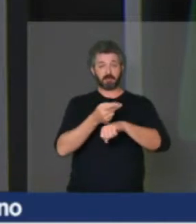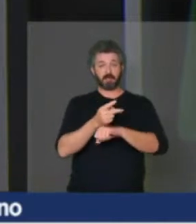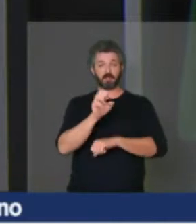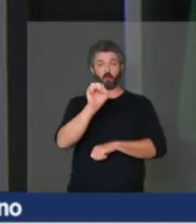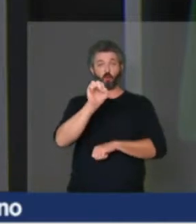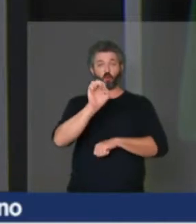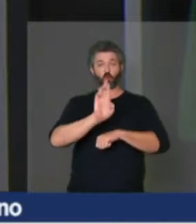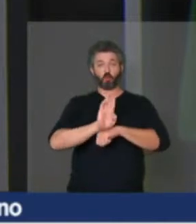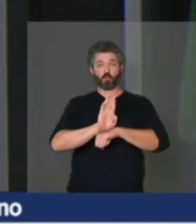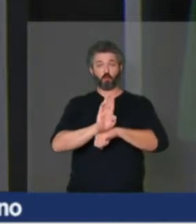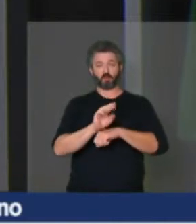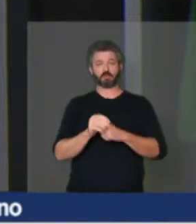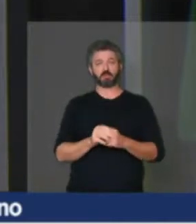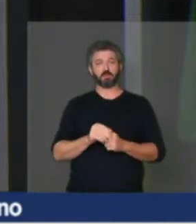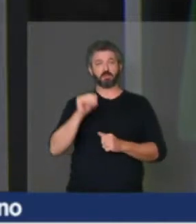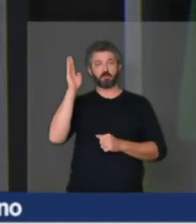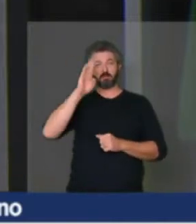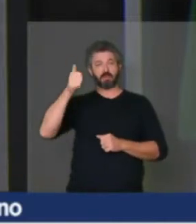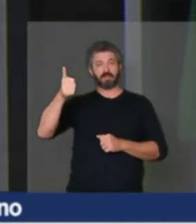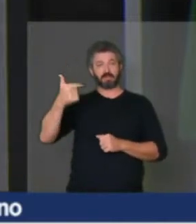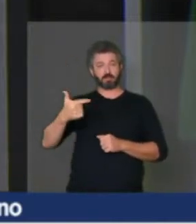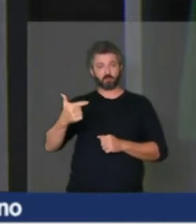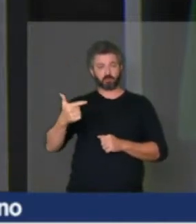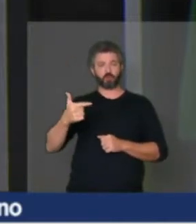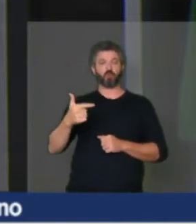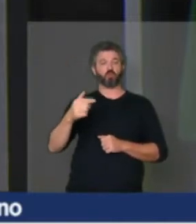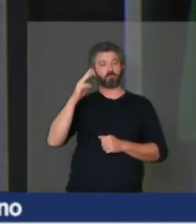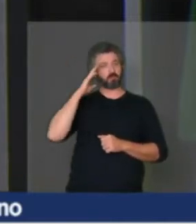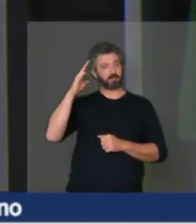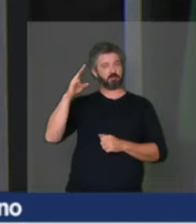NO QUADRO DE MEDALHAS. O BOLSA-ATLETA, PROGRAMA DE PATROCÍNIO DIRETO DO GOVERNO BOLSONARO ESTÁ CONECTADO A